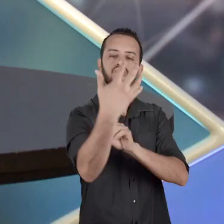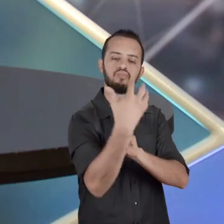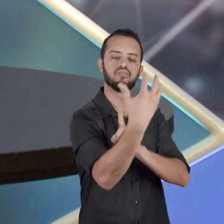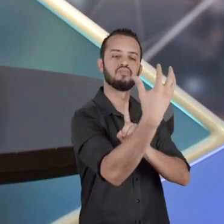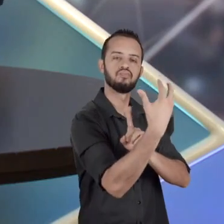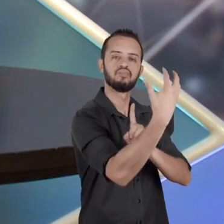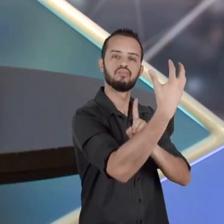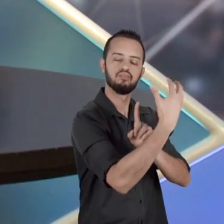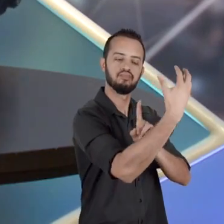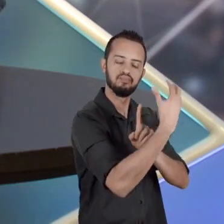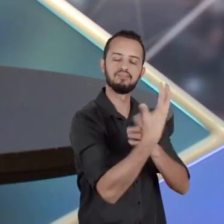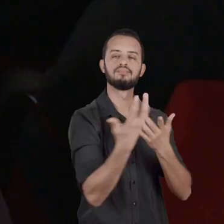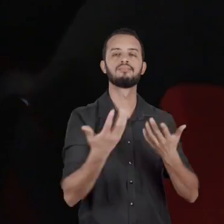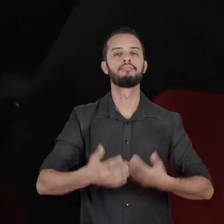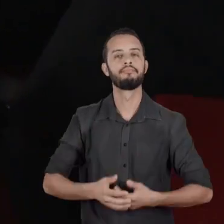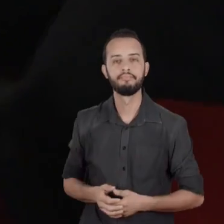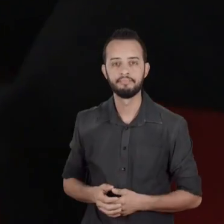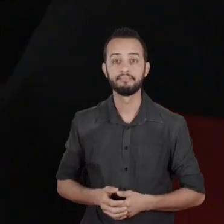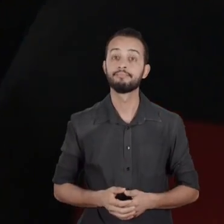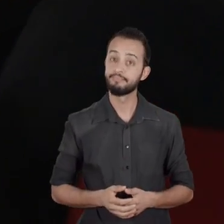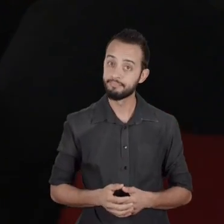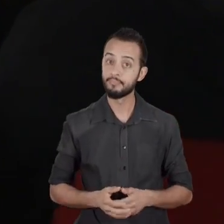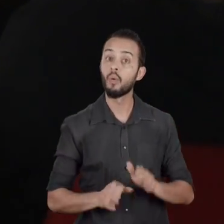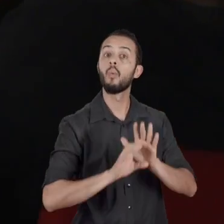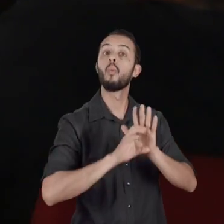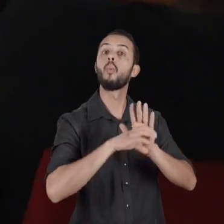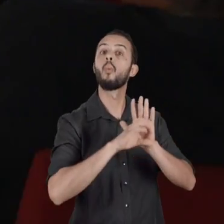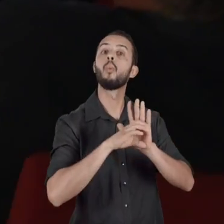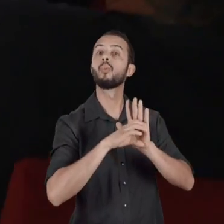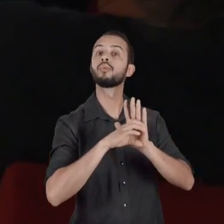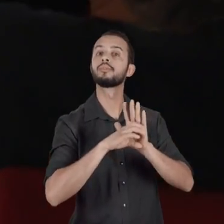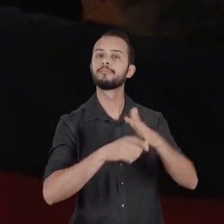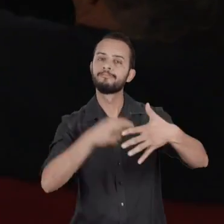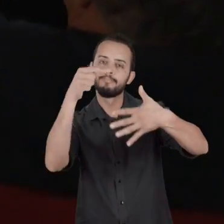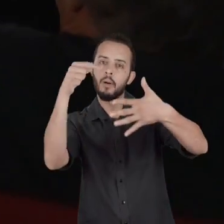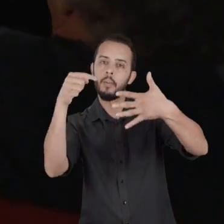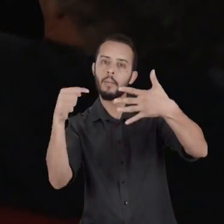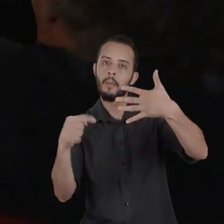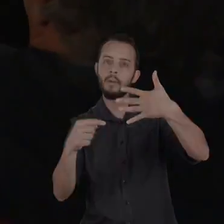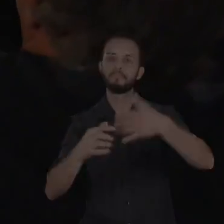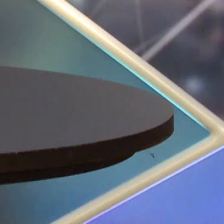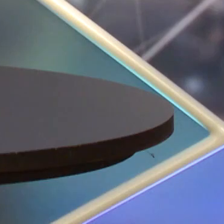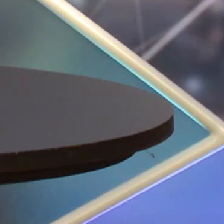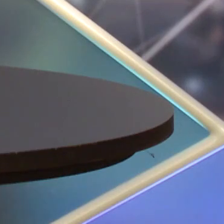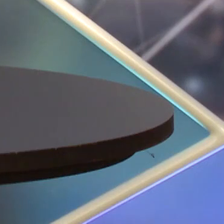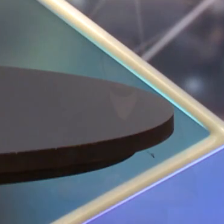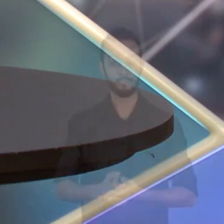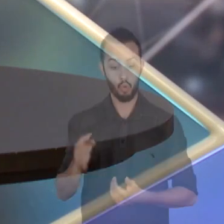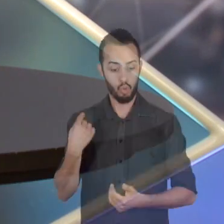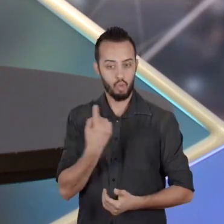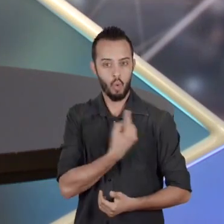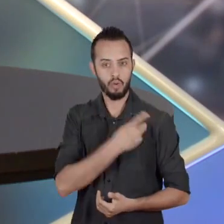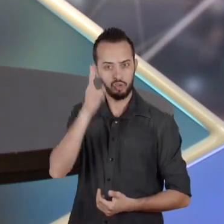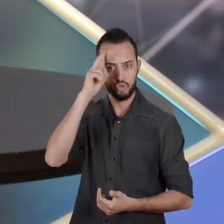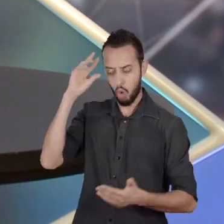e dos objetos do mundo que nos cerca. Que é o processo de categorização. Pela escala temporal da nossa existência